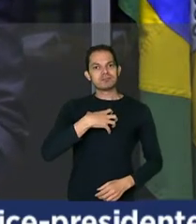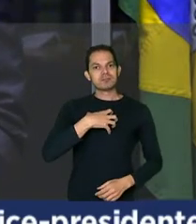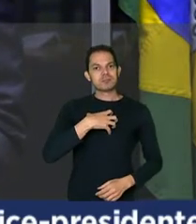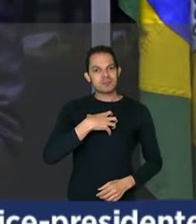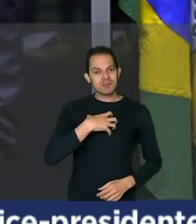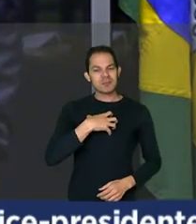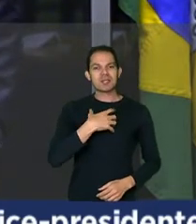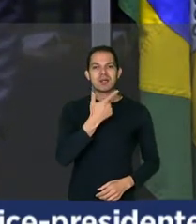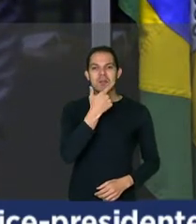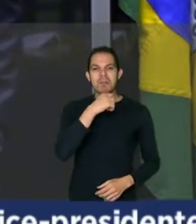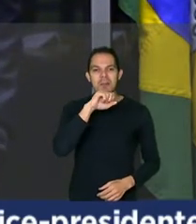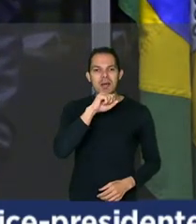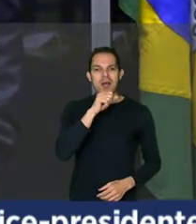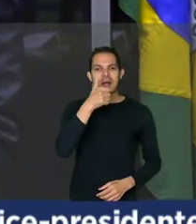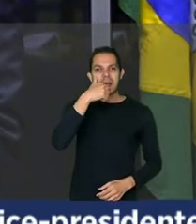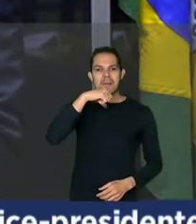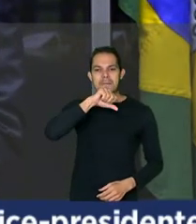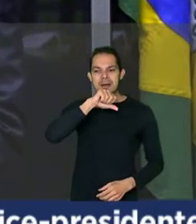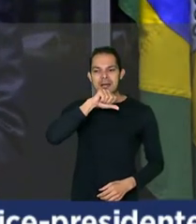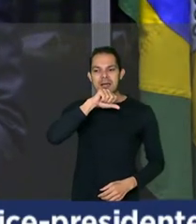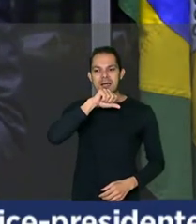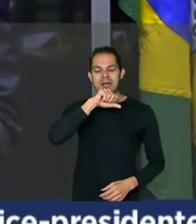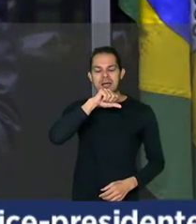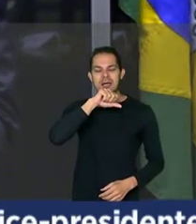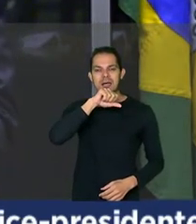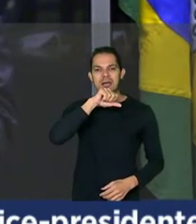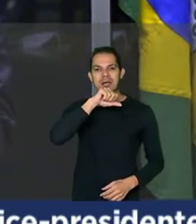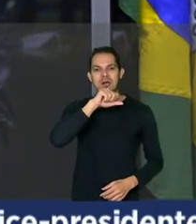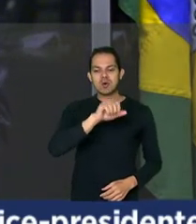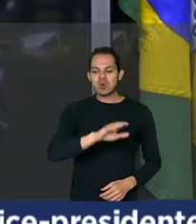MOMENTO EU PUDE SENTIR NO MEU CORAÇÃO O QUE É PARA UM PAI, O QUE É PARA UMA MÃE